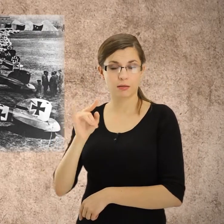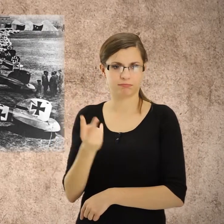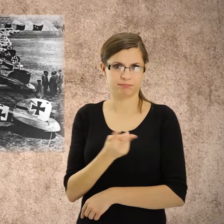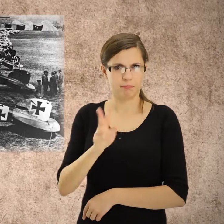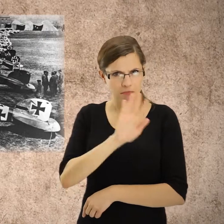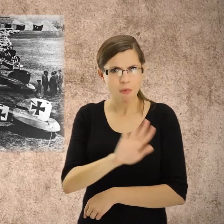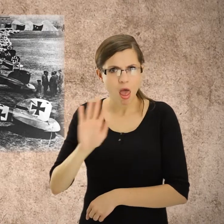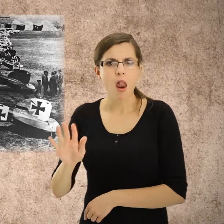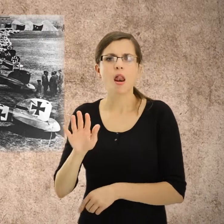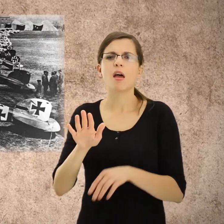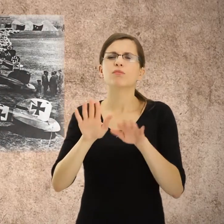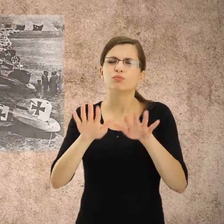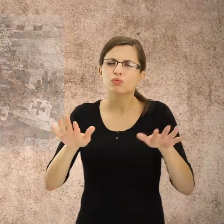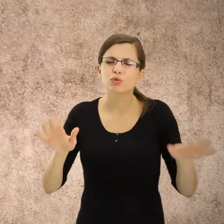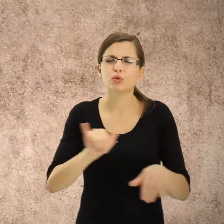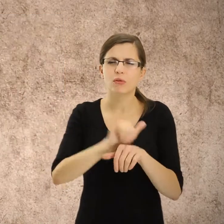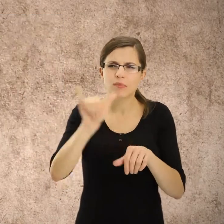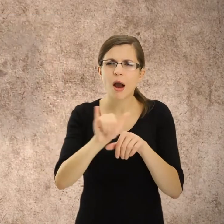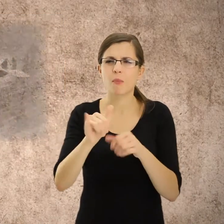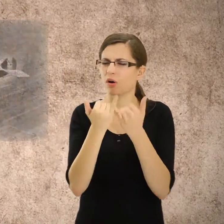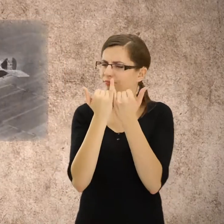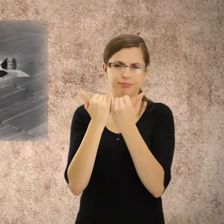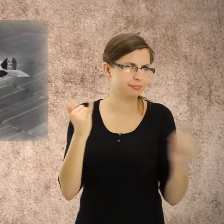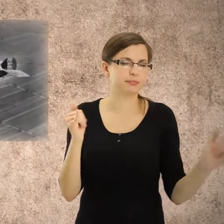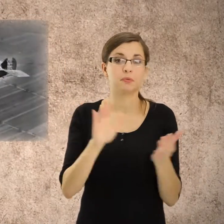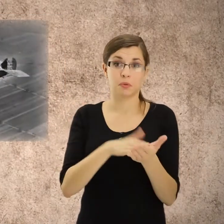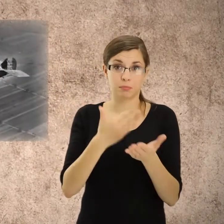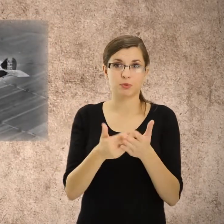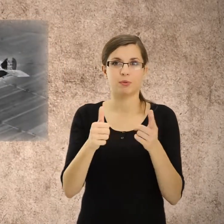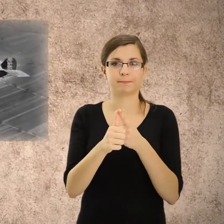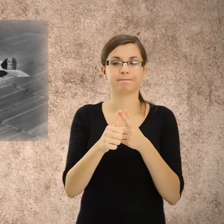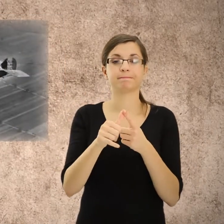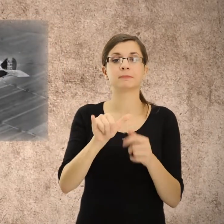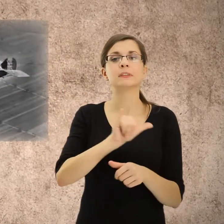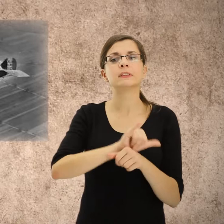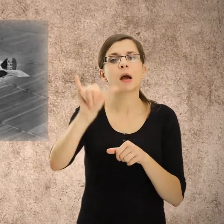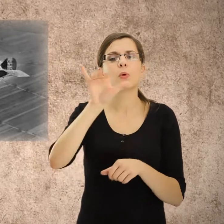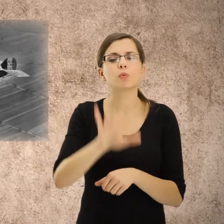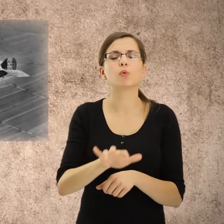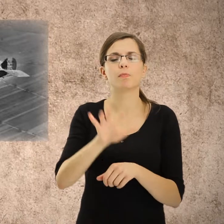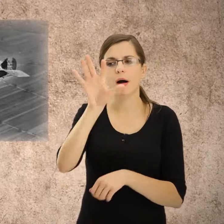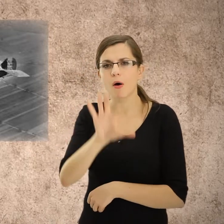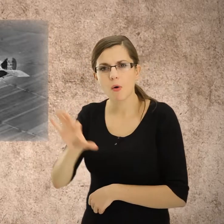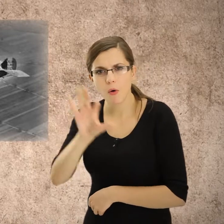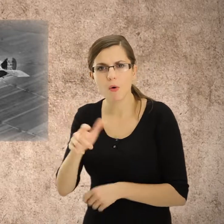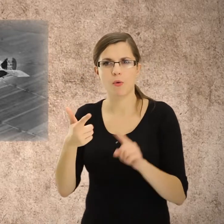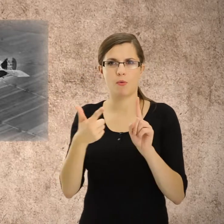posiadały już po kilka tysięcy samolotów. Były to samoloty zwiadowcze,